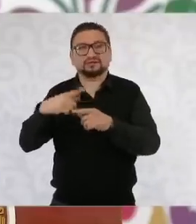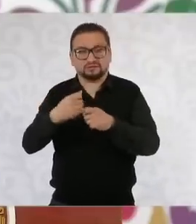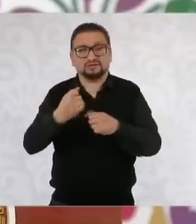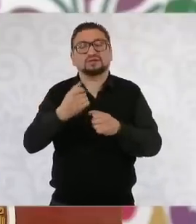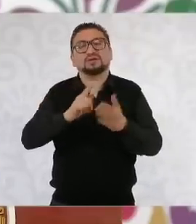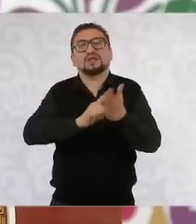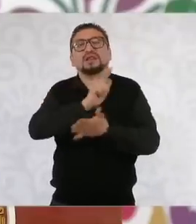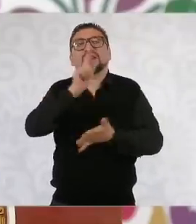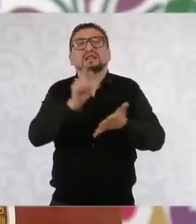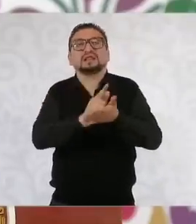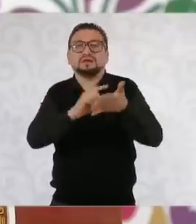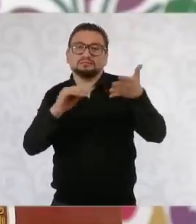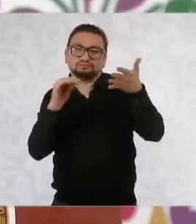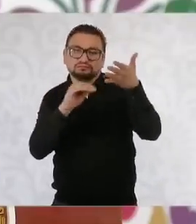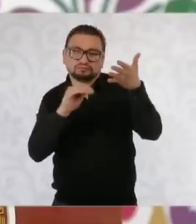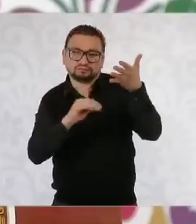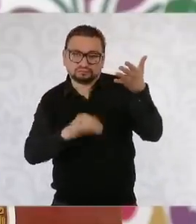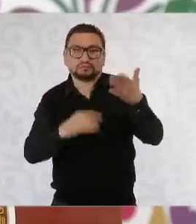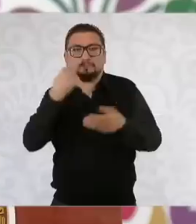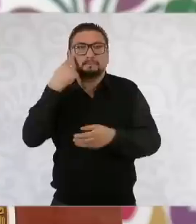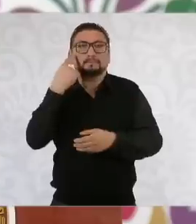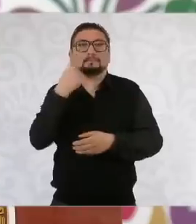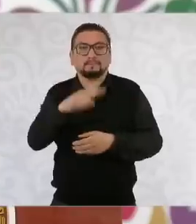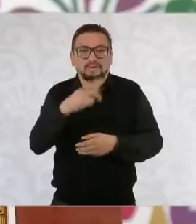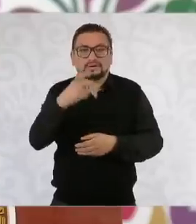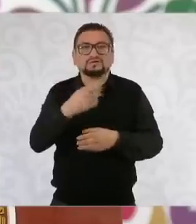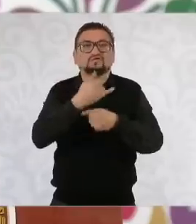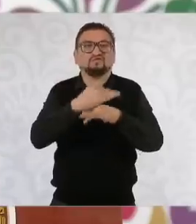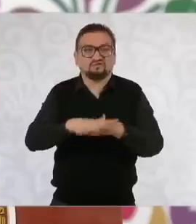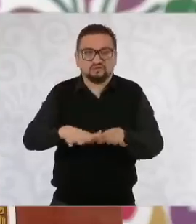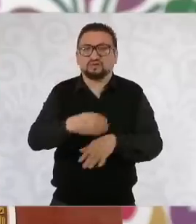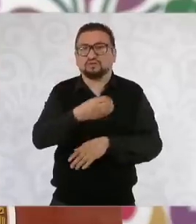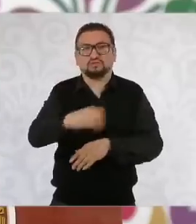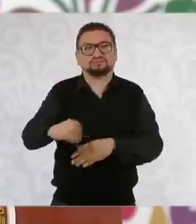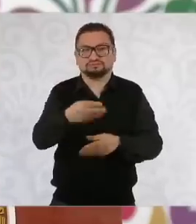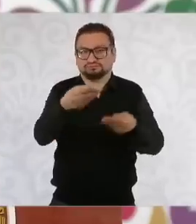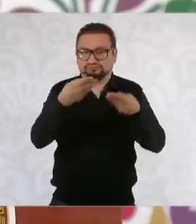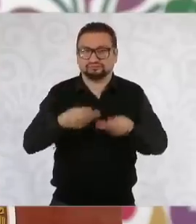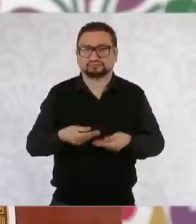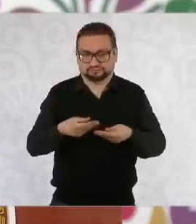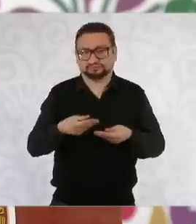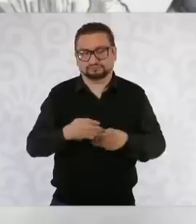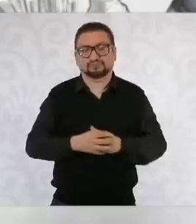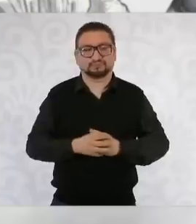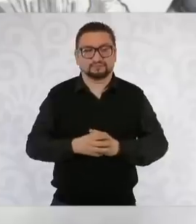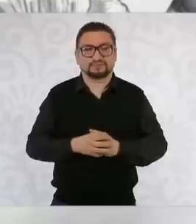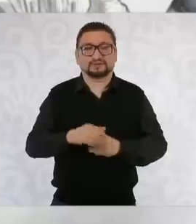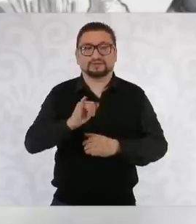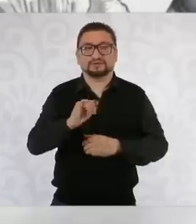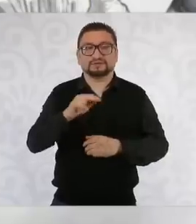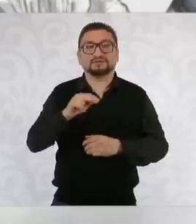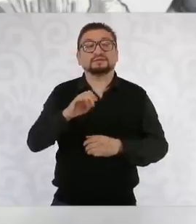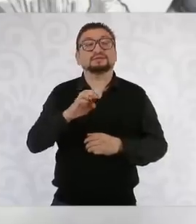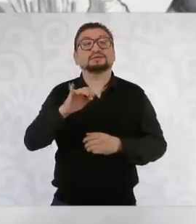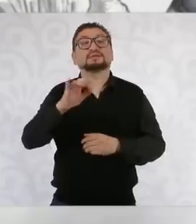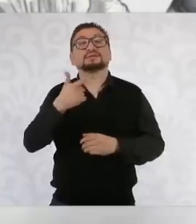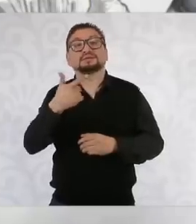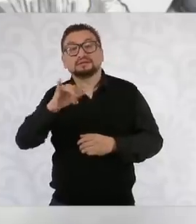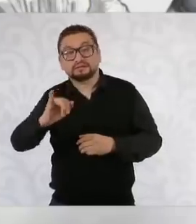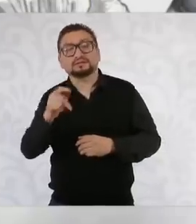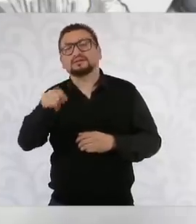para la obligatoriedad de presentación de esta información eh el Inegi cuando más o menos un